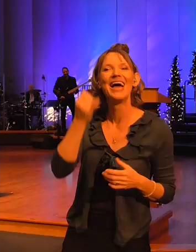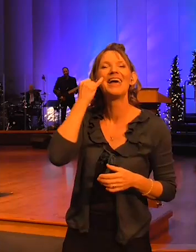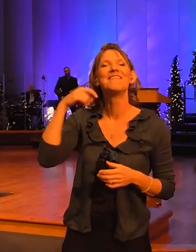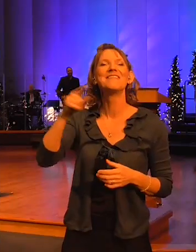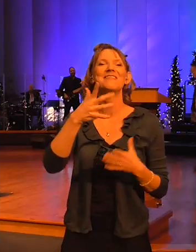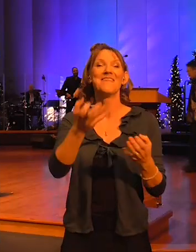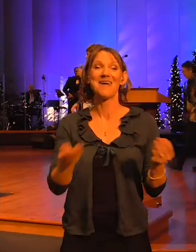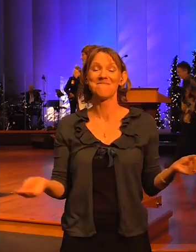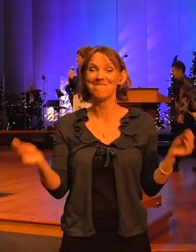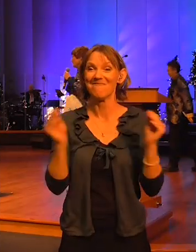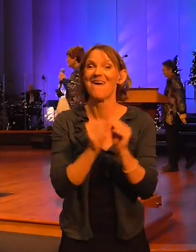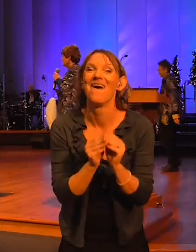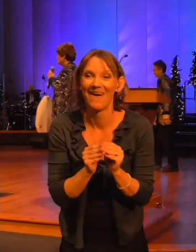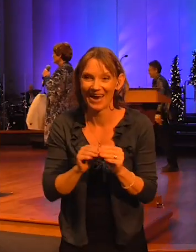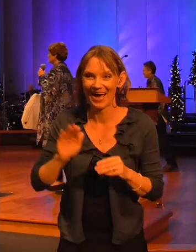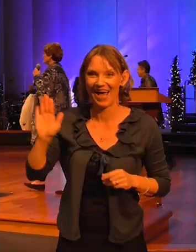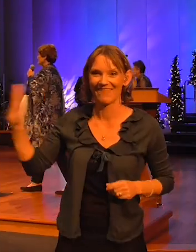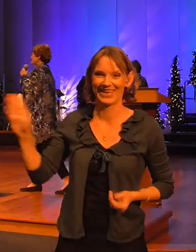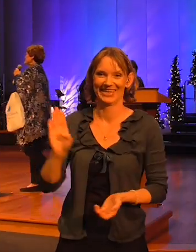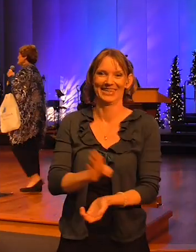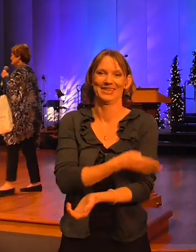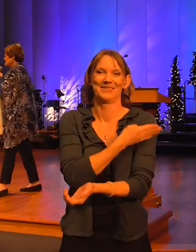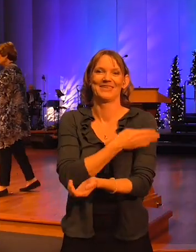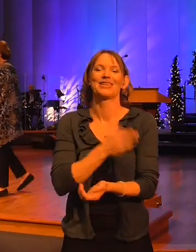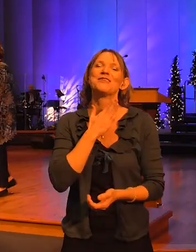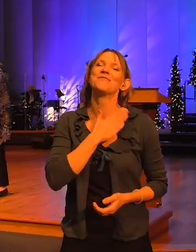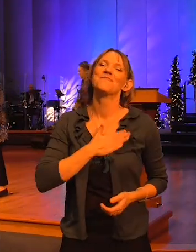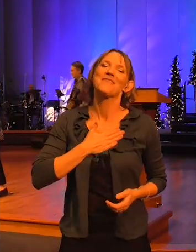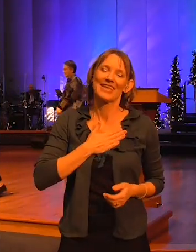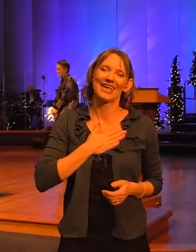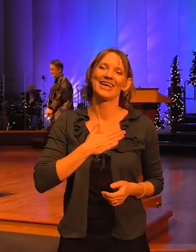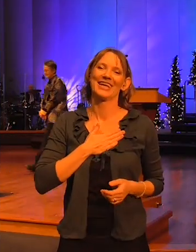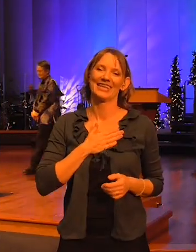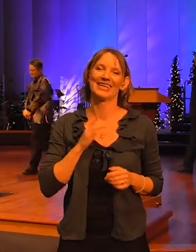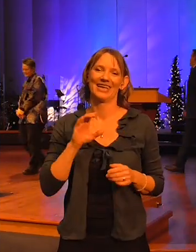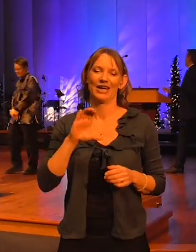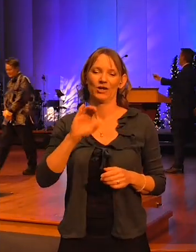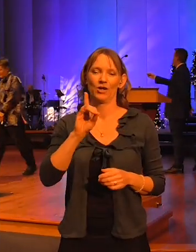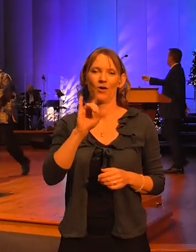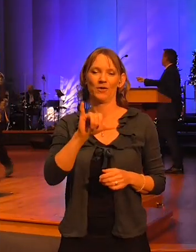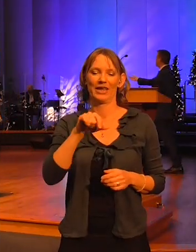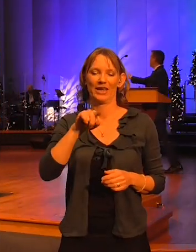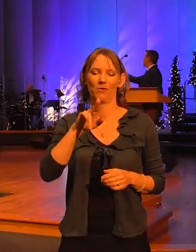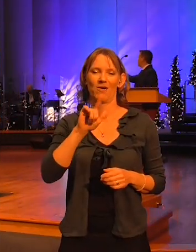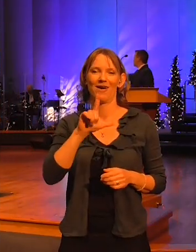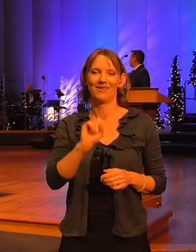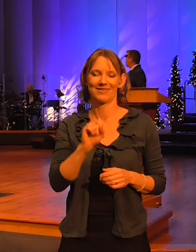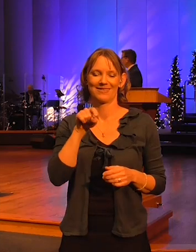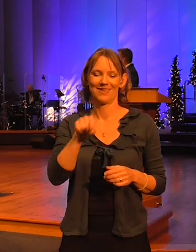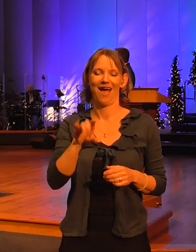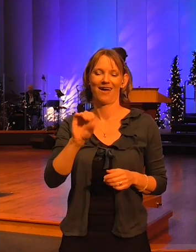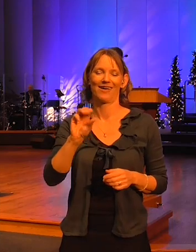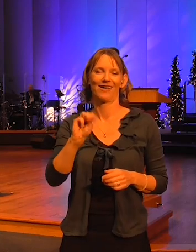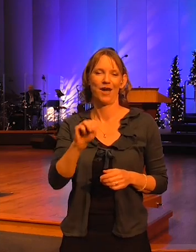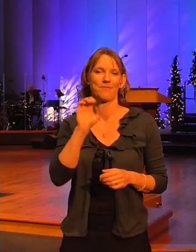la música de Cody por favor ve a Cody quals decom y podrás obtener más hay un reno morado